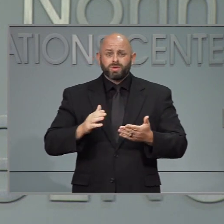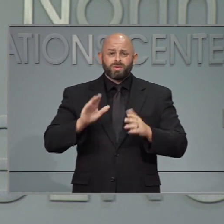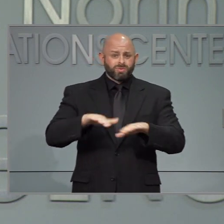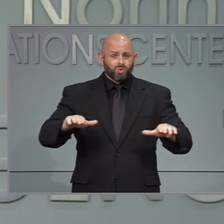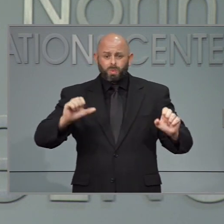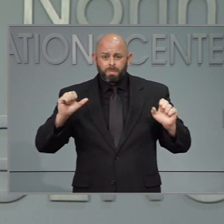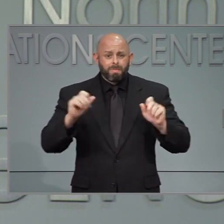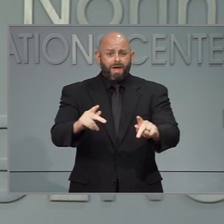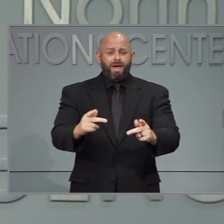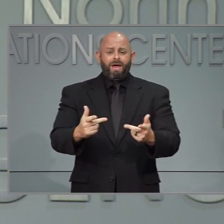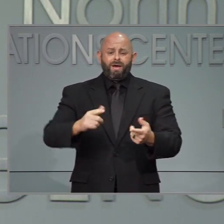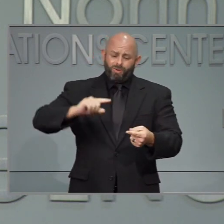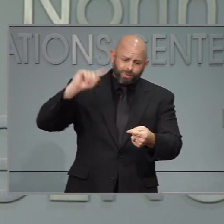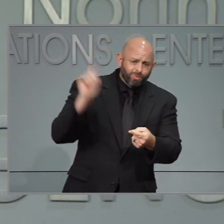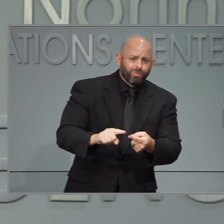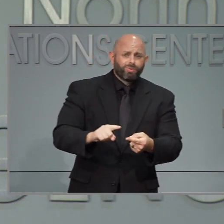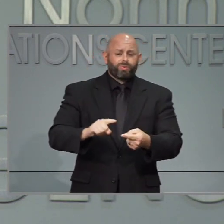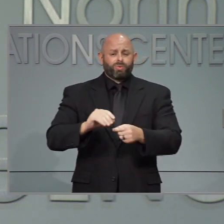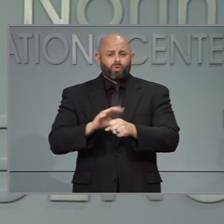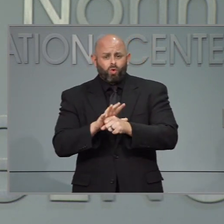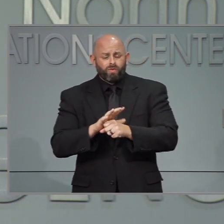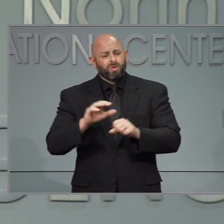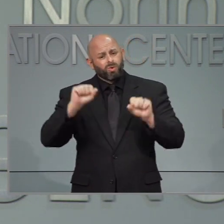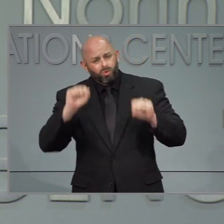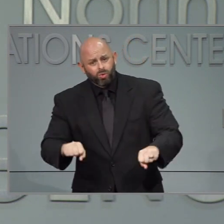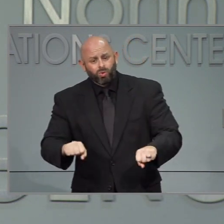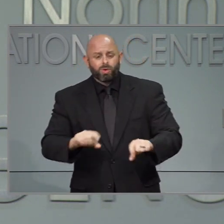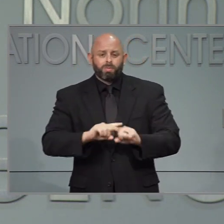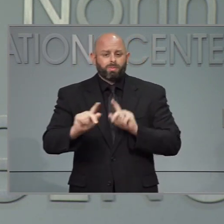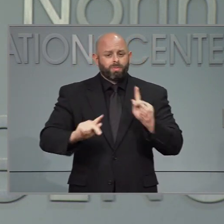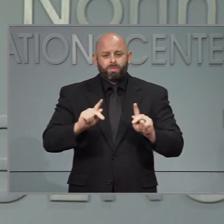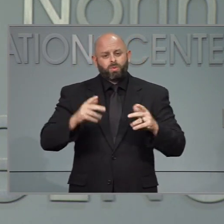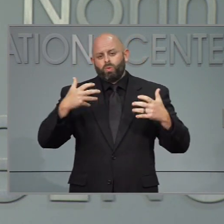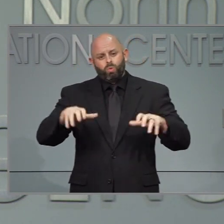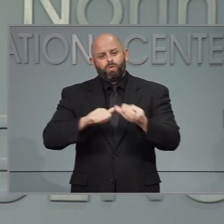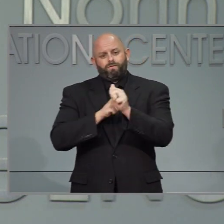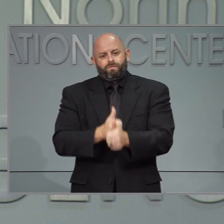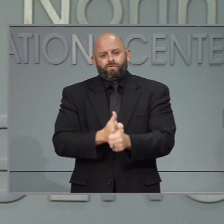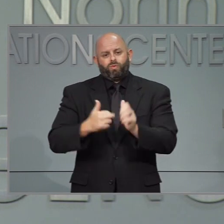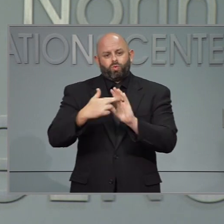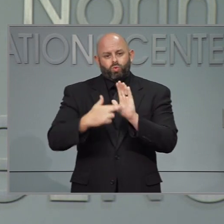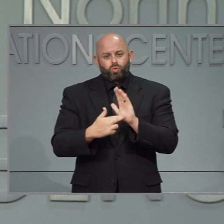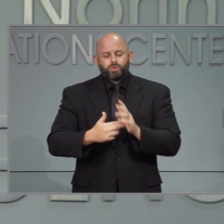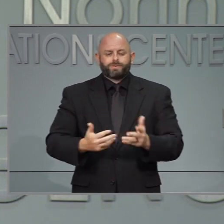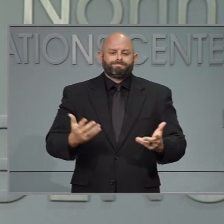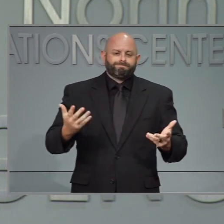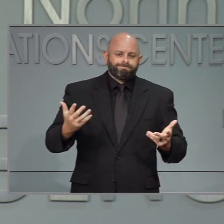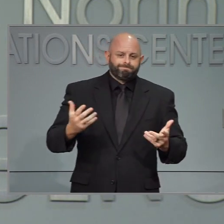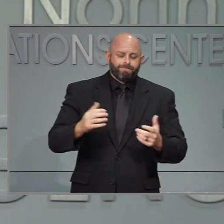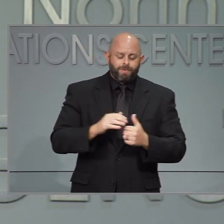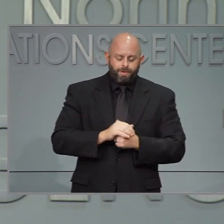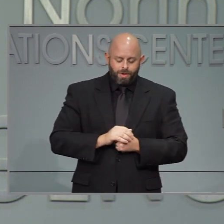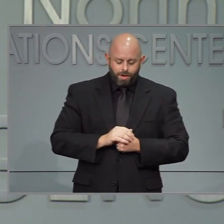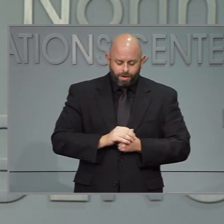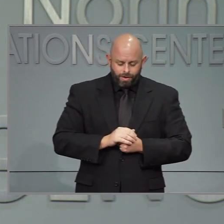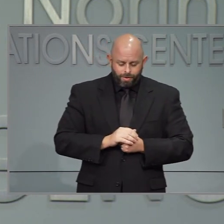relajar las restricciones y más fácil para reducir la propagación del virus, yo sé que vimos el índice de